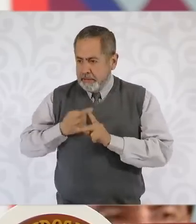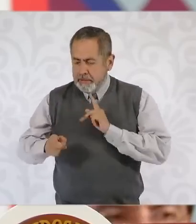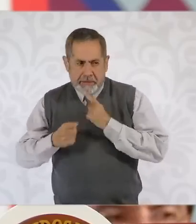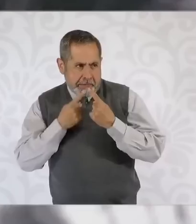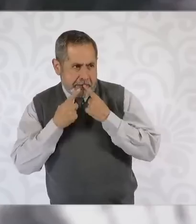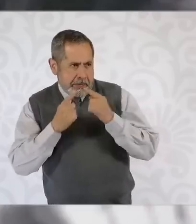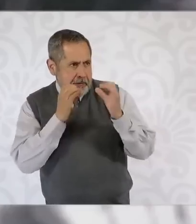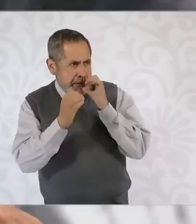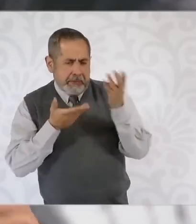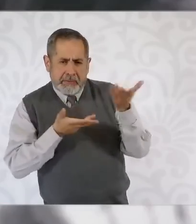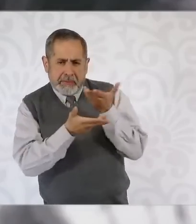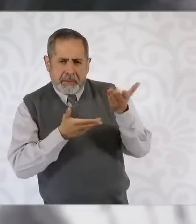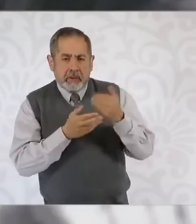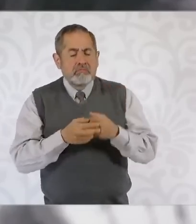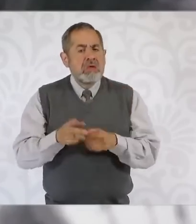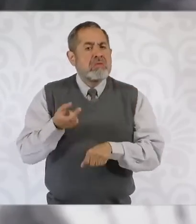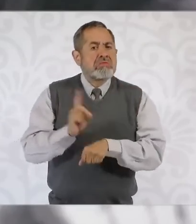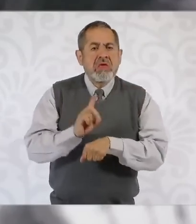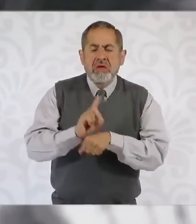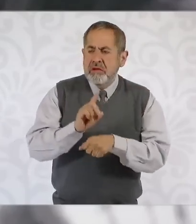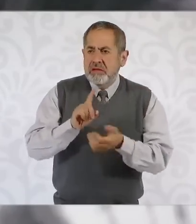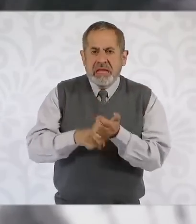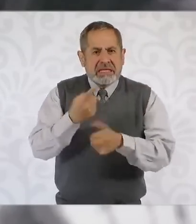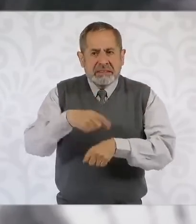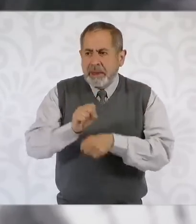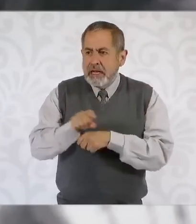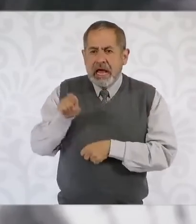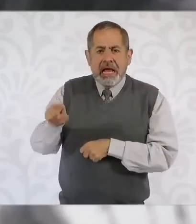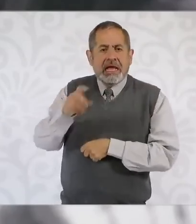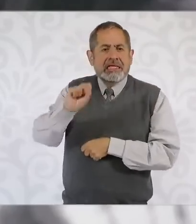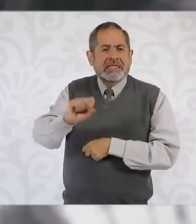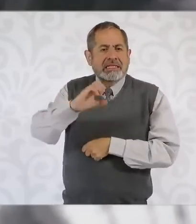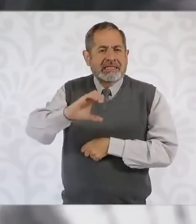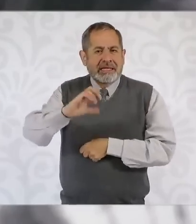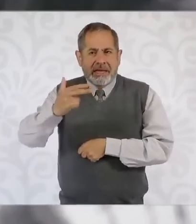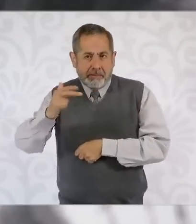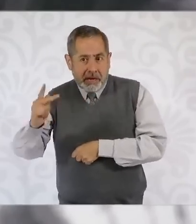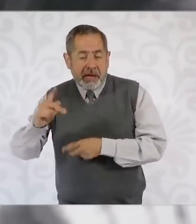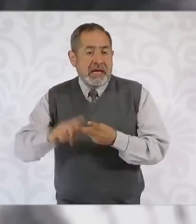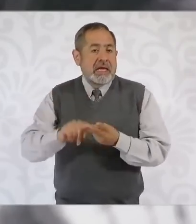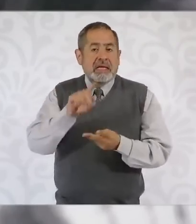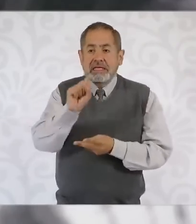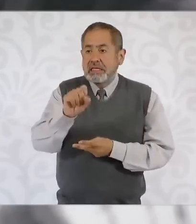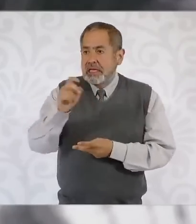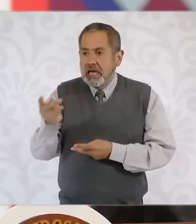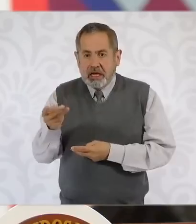Secretaría de Hacienda y secretaría de economía y revisamos todos los temas evidentemente Hacienda